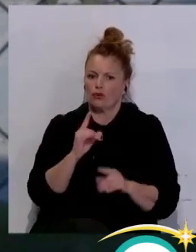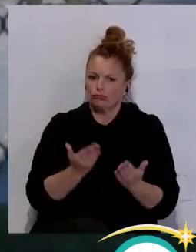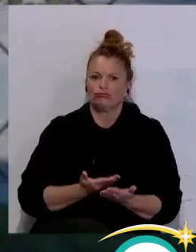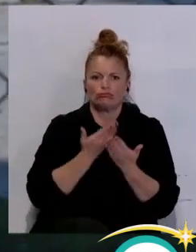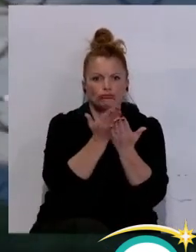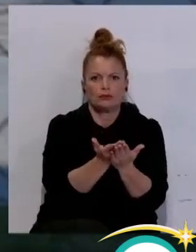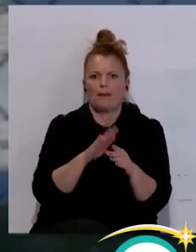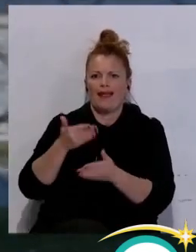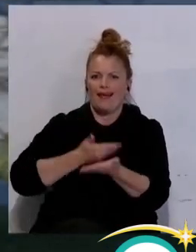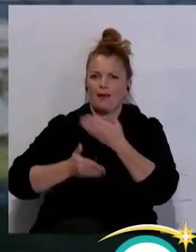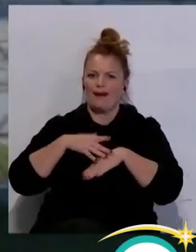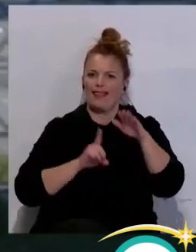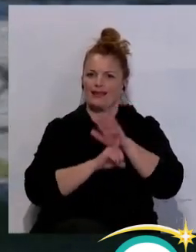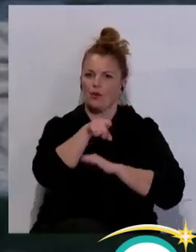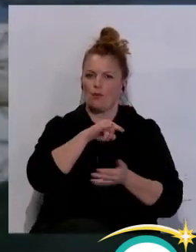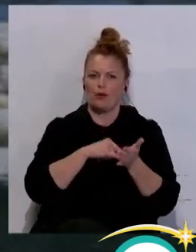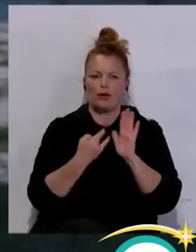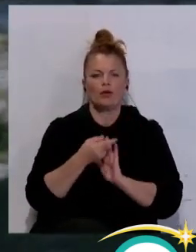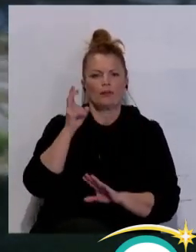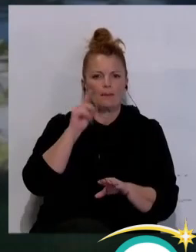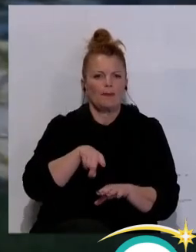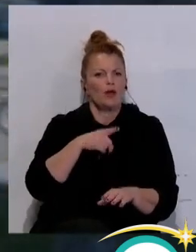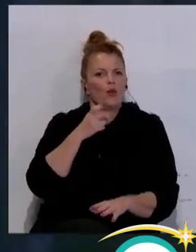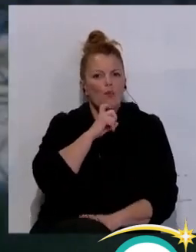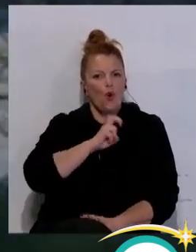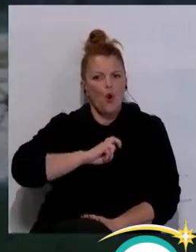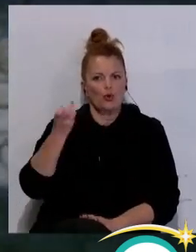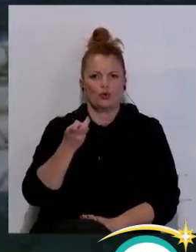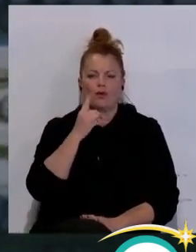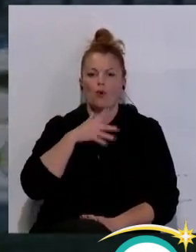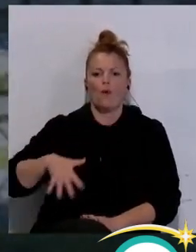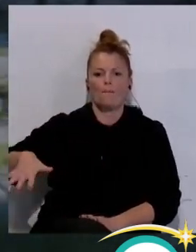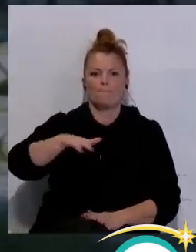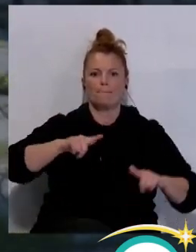para desarrollar este proyecto junto a otros tan importantes como la parcela de zona base